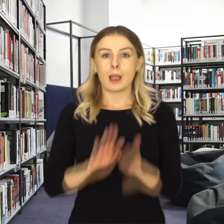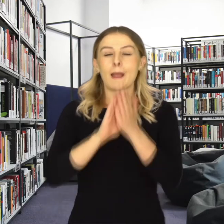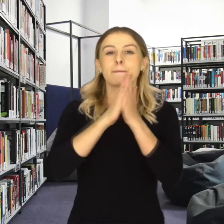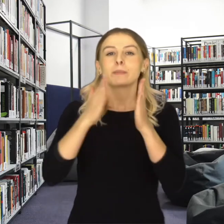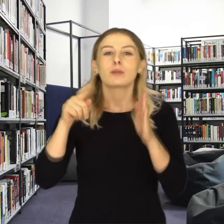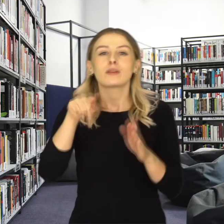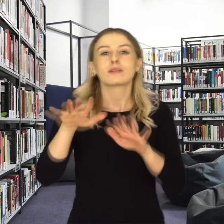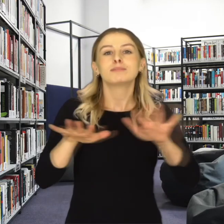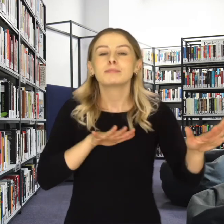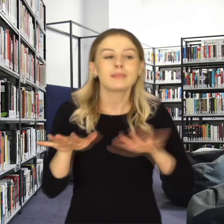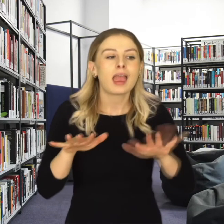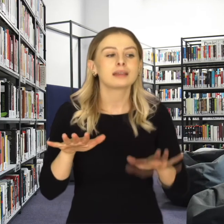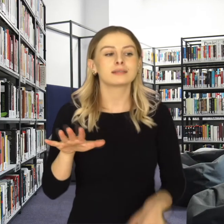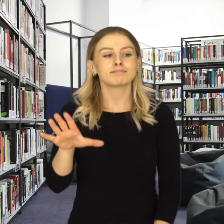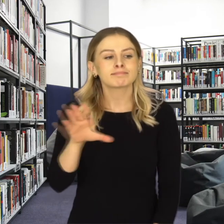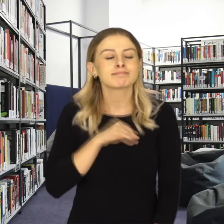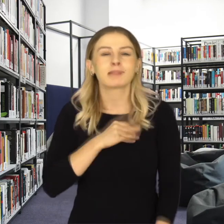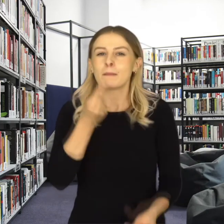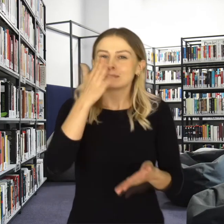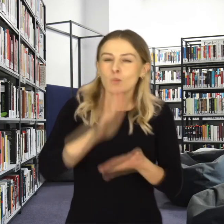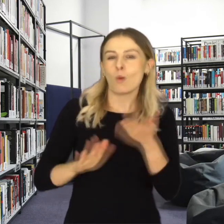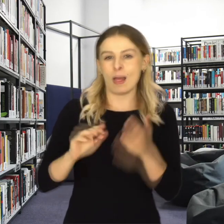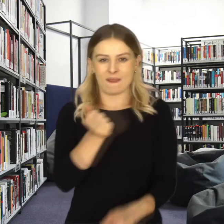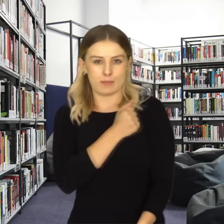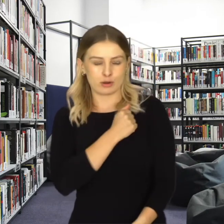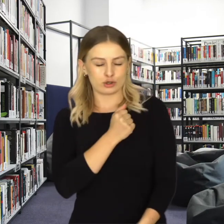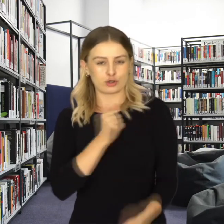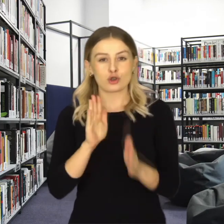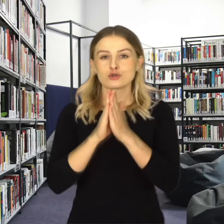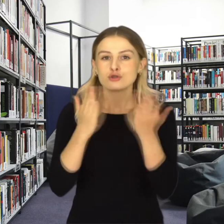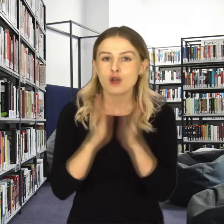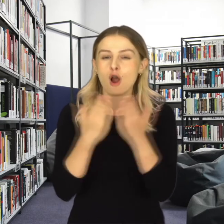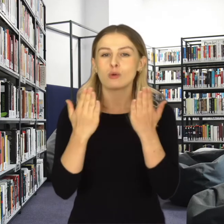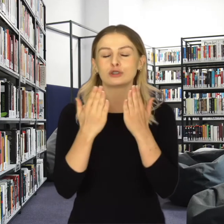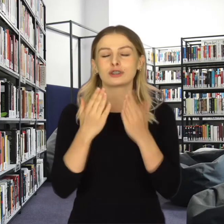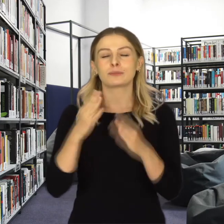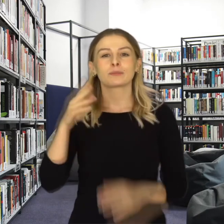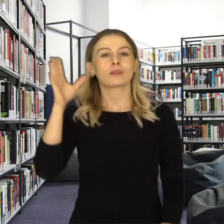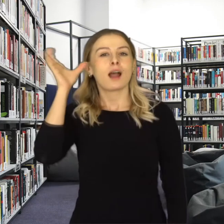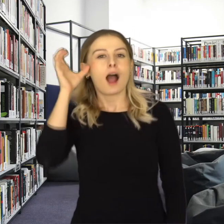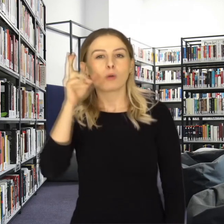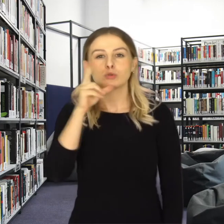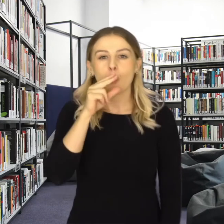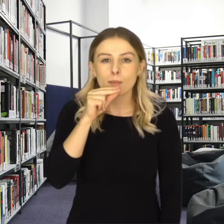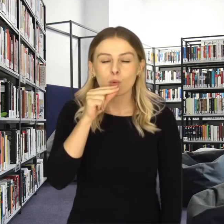Biblioteka to miejsce, w którym można bezpłatnie wypożyczać książki, audiobooki,